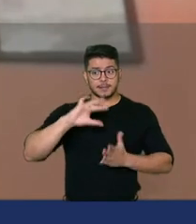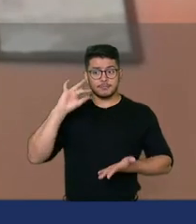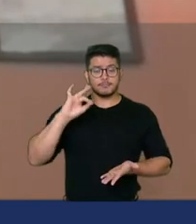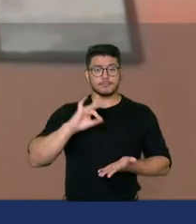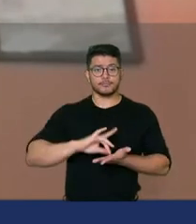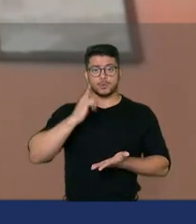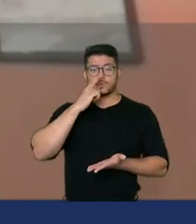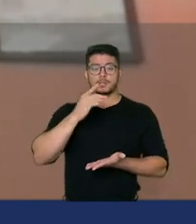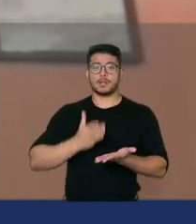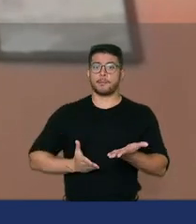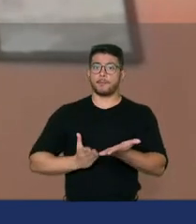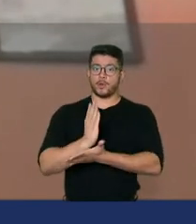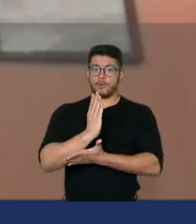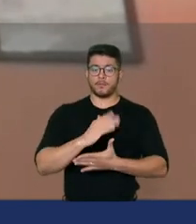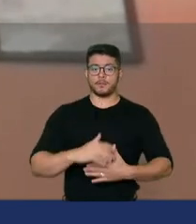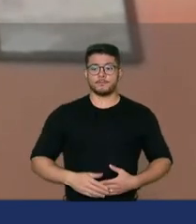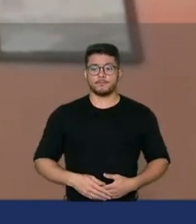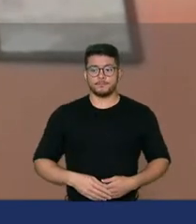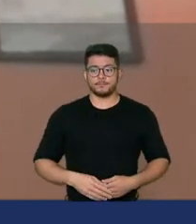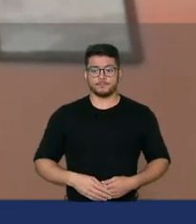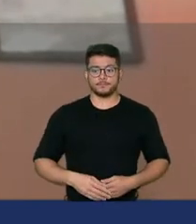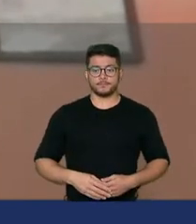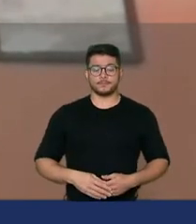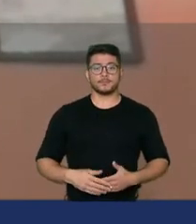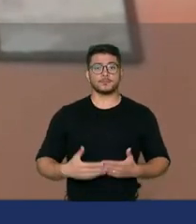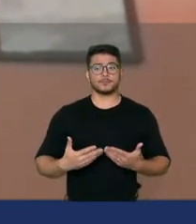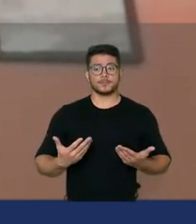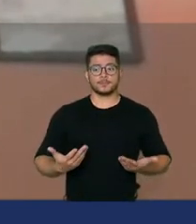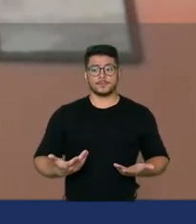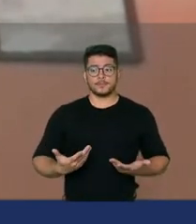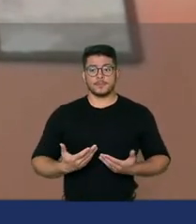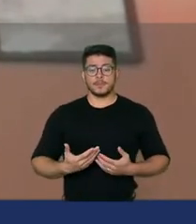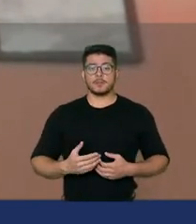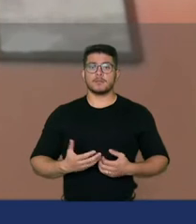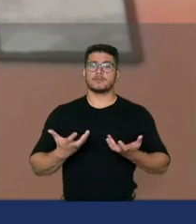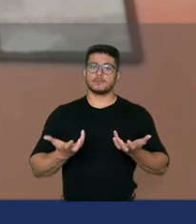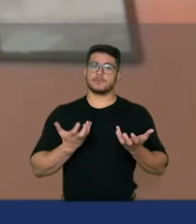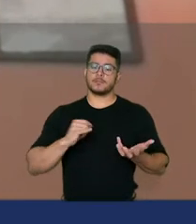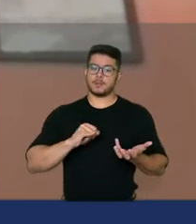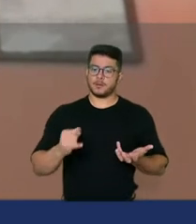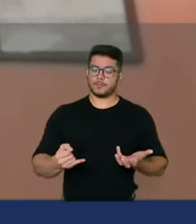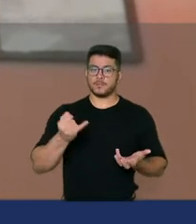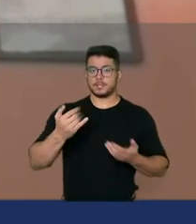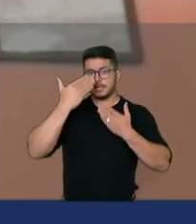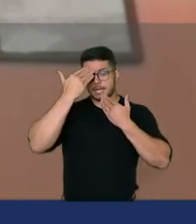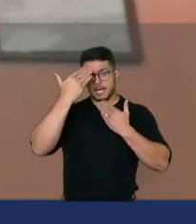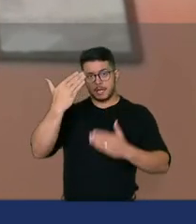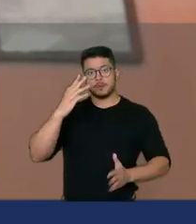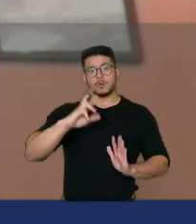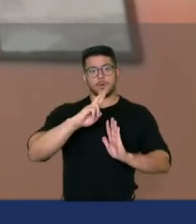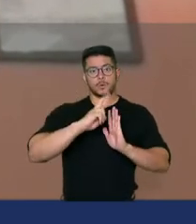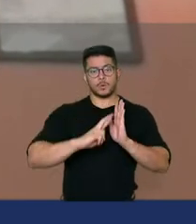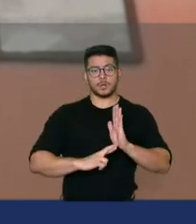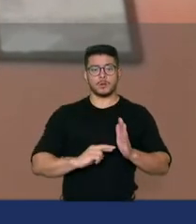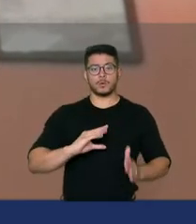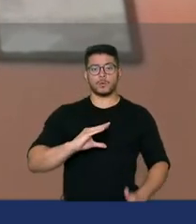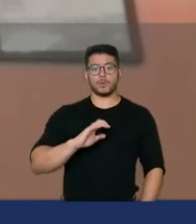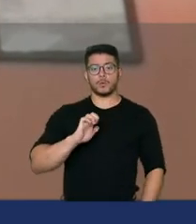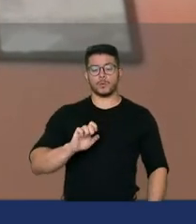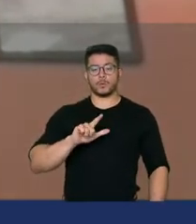ESSE DESTAQUE DO NOVO... FOSSE APROVADO. E ANTES DE MAIS NADA, O PRIMEIRO PARÊNTESES AQUI É AGRADECER O RELATOR DEPUTADO CELSO SABINO, O NOVO